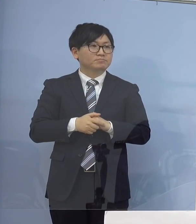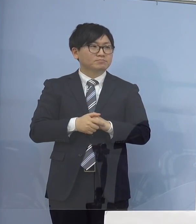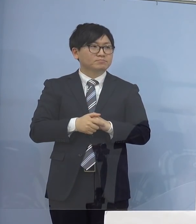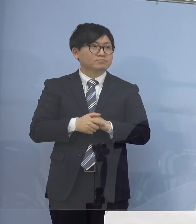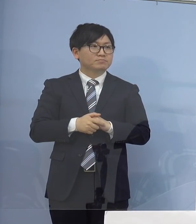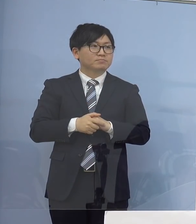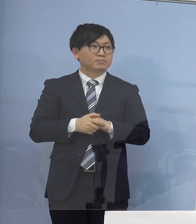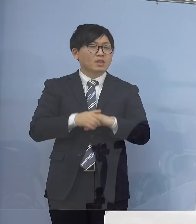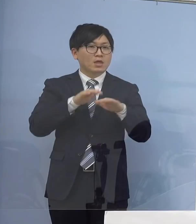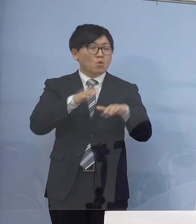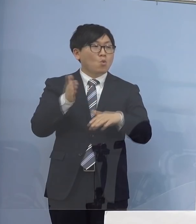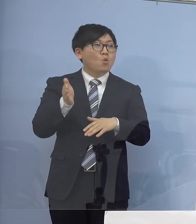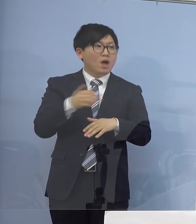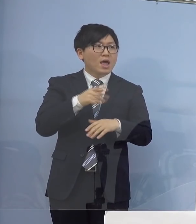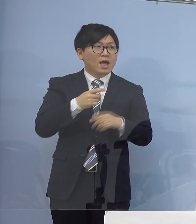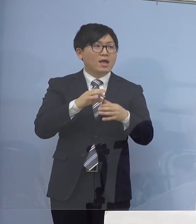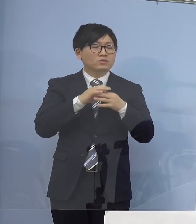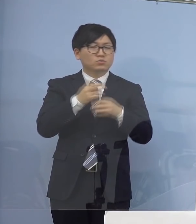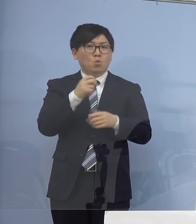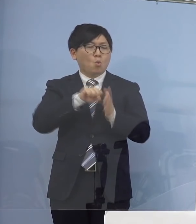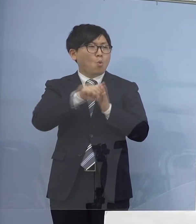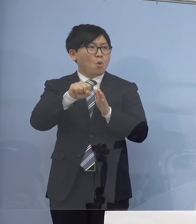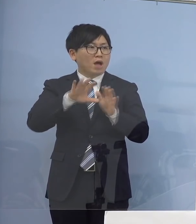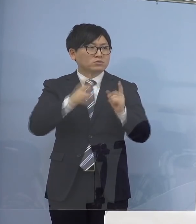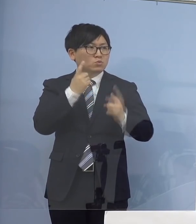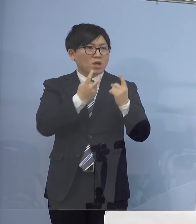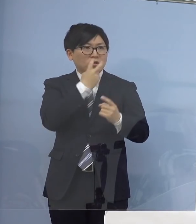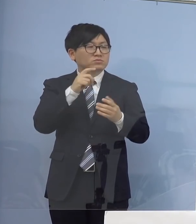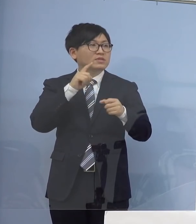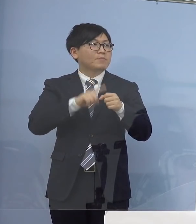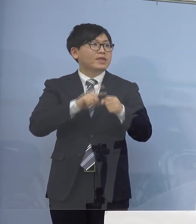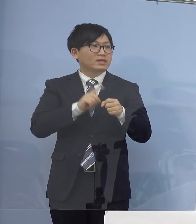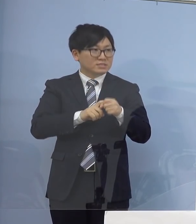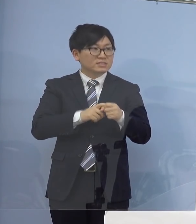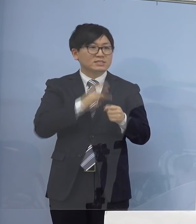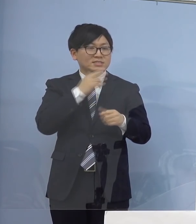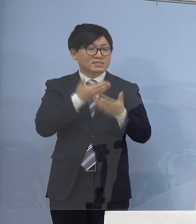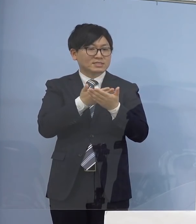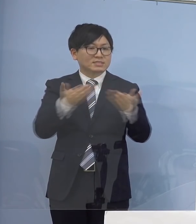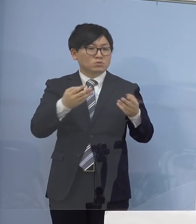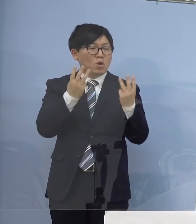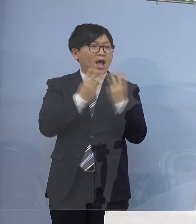今日からということなんですが 今、夜の街ということと 飲食関係ということを申し上げましたが